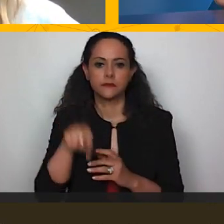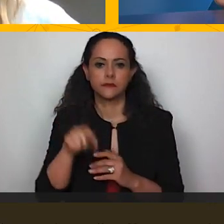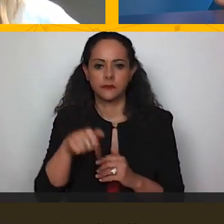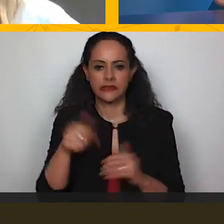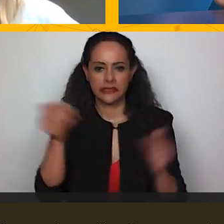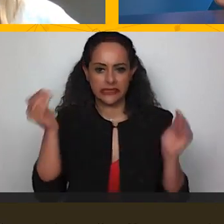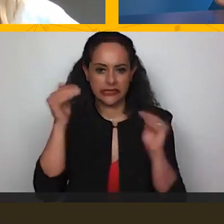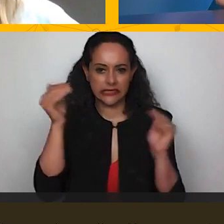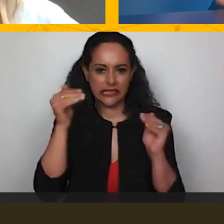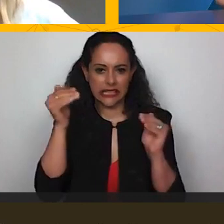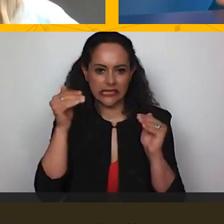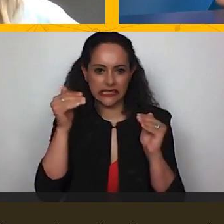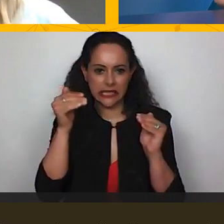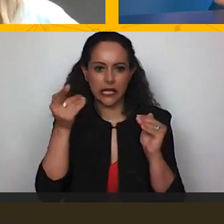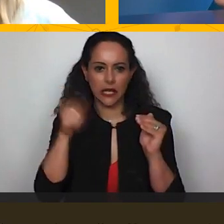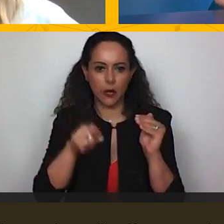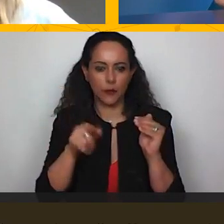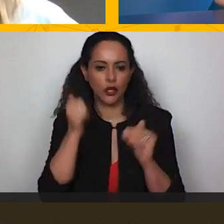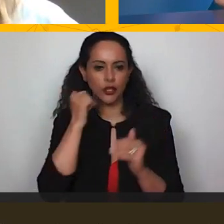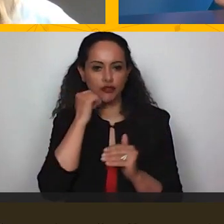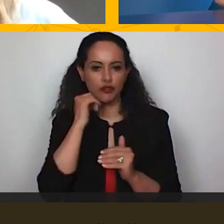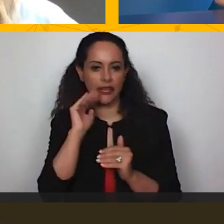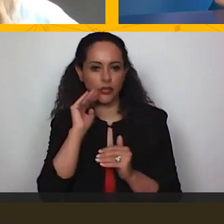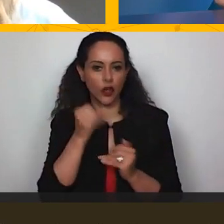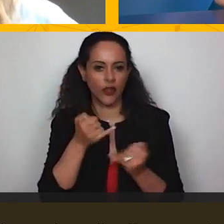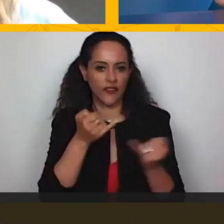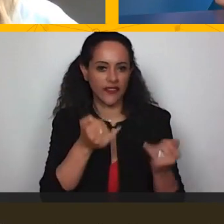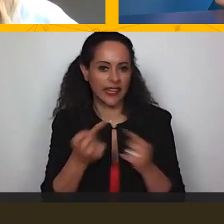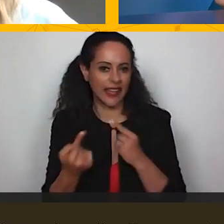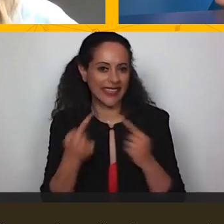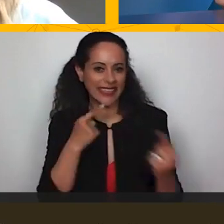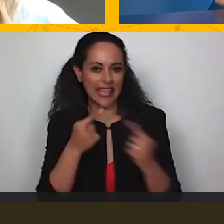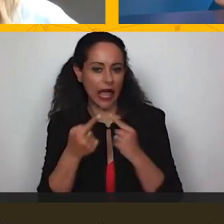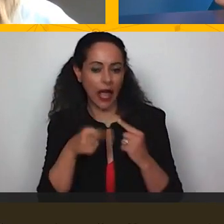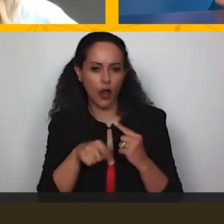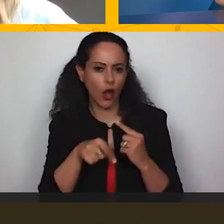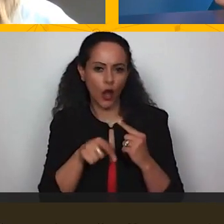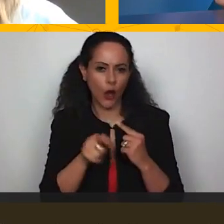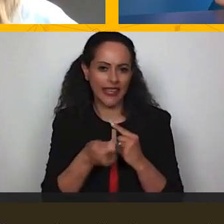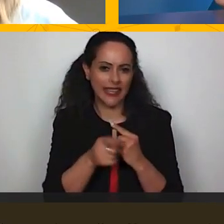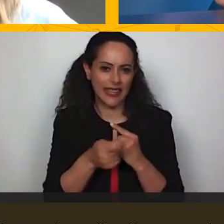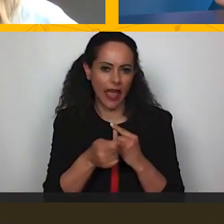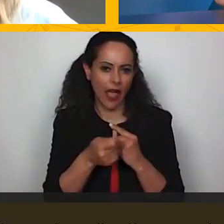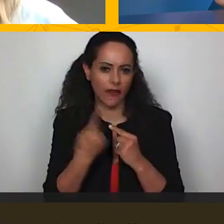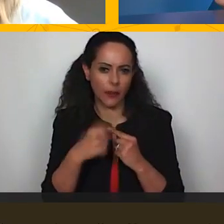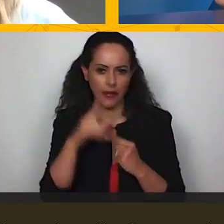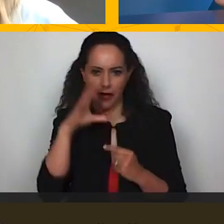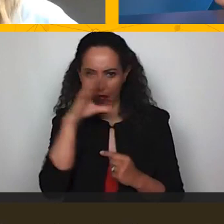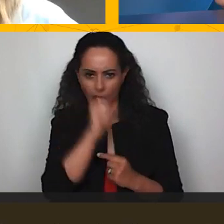questa anche questa sera eh il dialogo genitore figlio è una